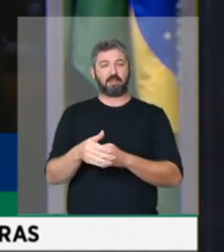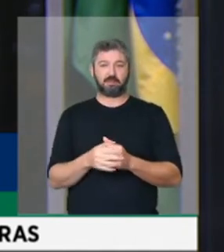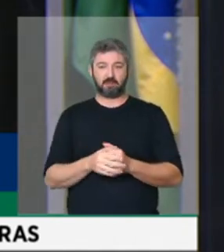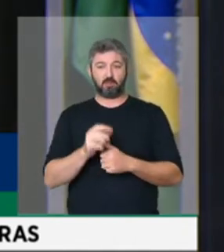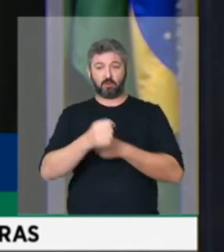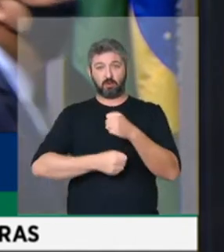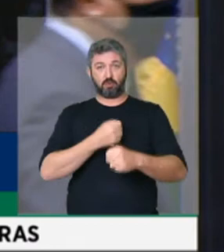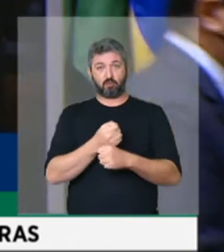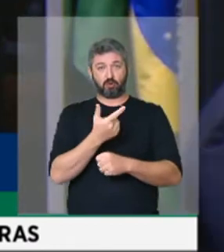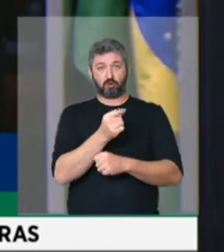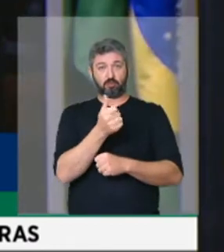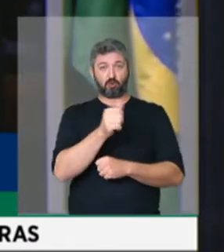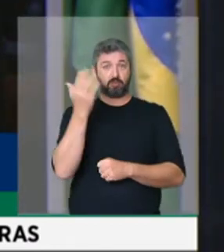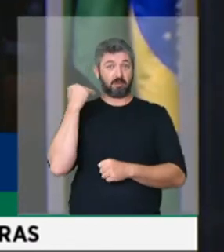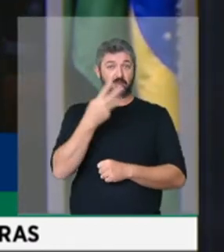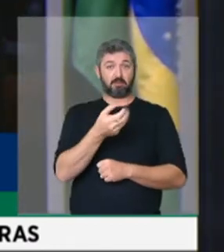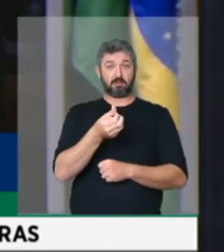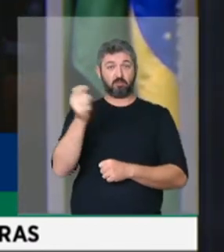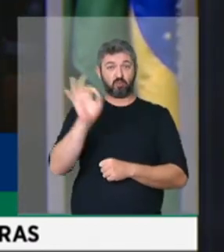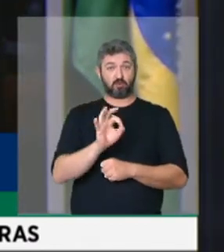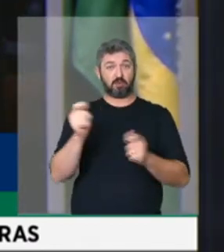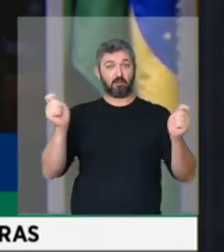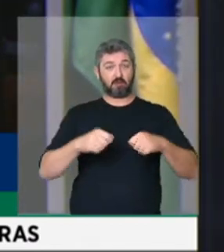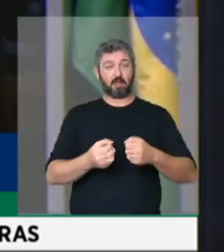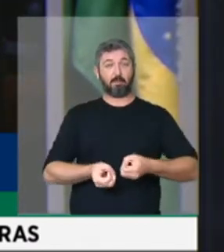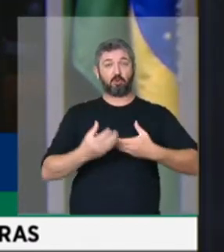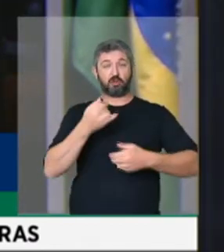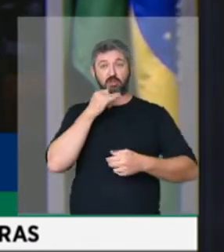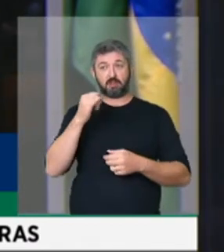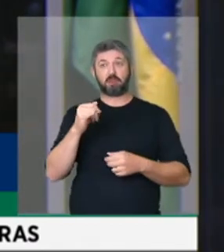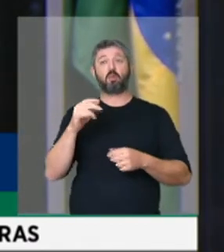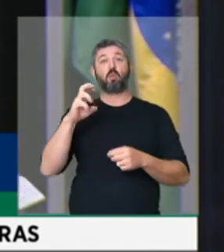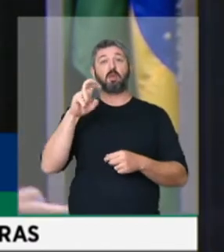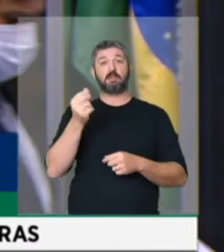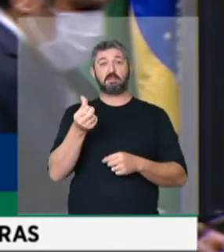PARTICIPAÇÃO NO MERCADO EM 2011 A EMPRESA TINHA 36% DA CAPACIDADE DE GERAÇÃO E 56%